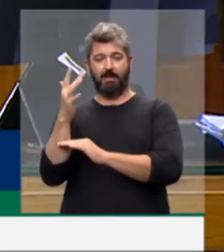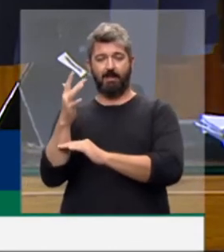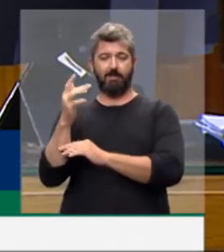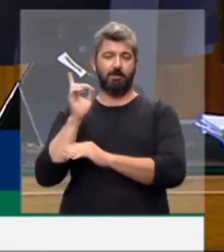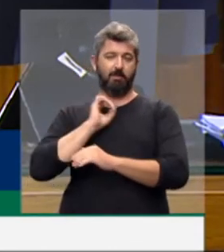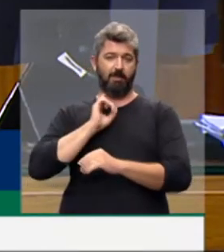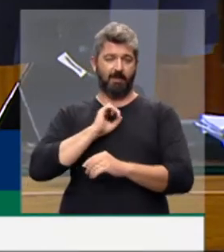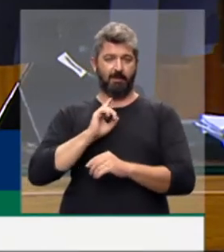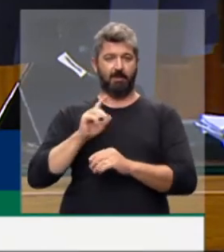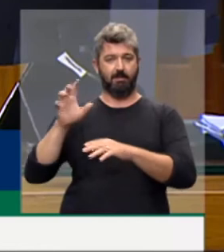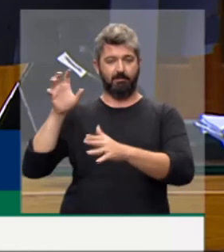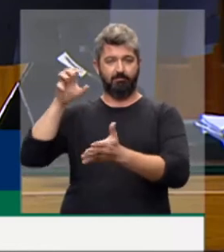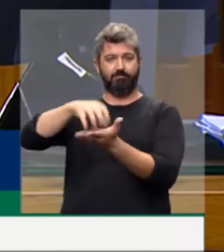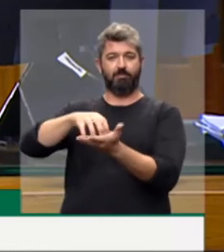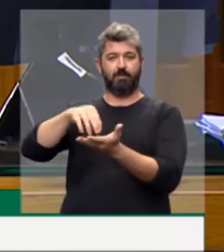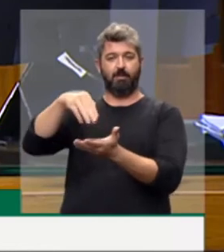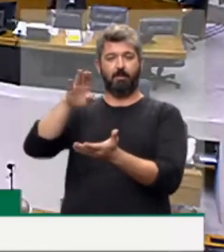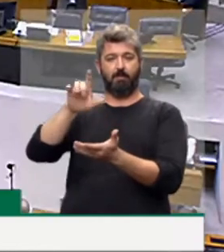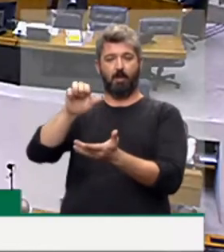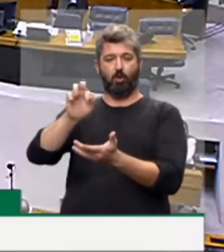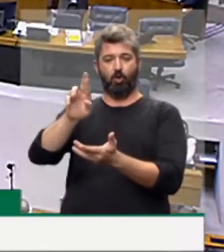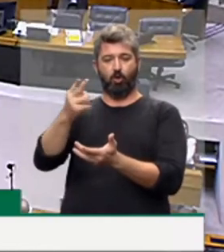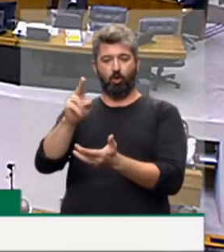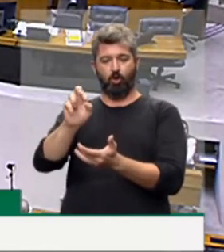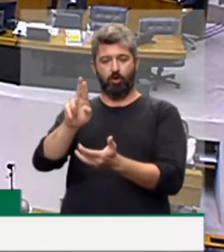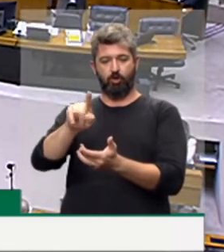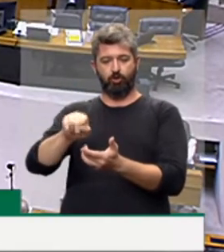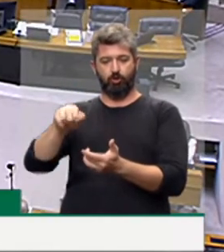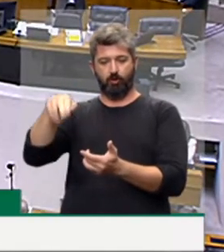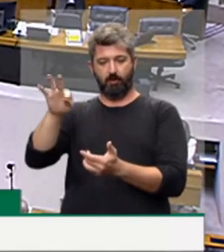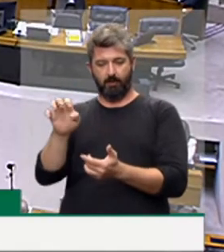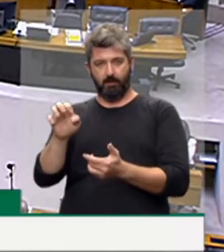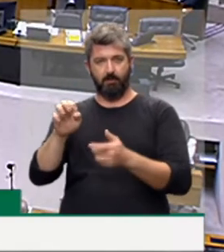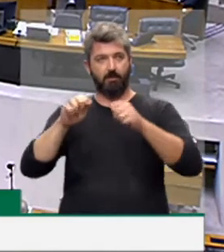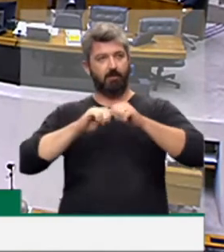LIDERANÇA DO PDT, SUBTENENTE GONZAGA, DIRETAMENTE DAS MATAS DE MINAS GERAIS, GRANDE BELO HORIZONTE PARA O BRASIL.